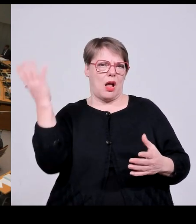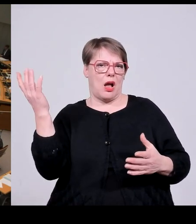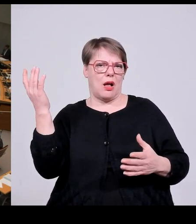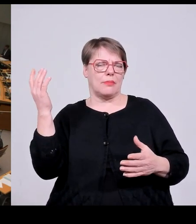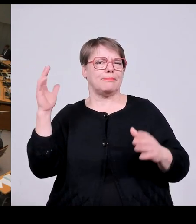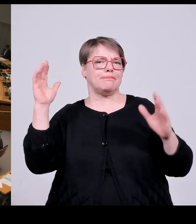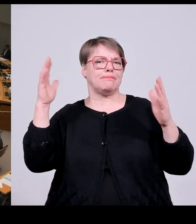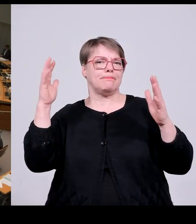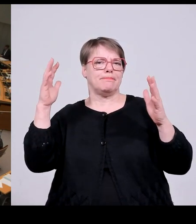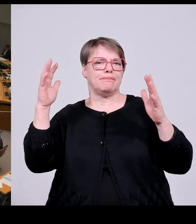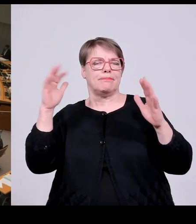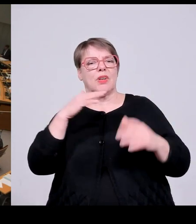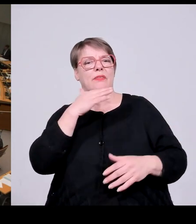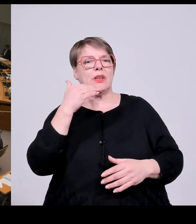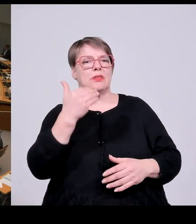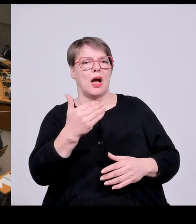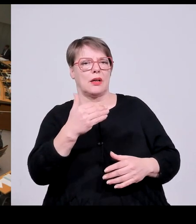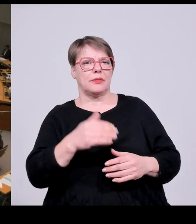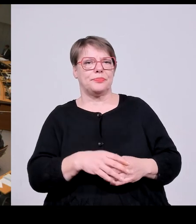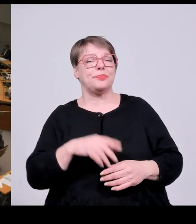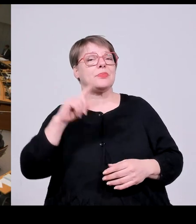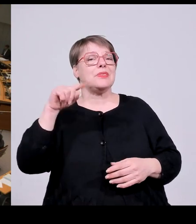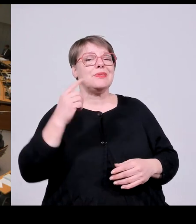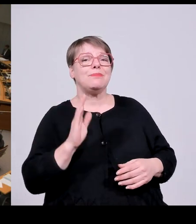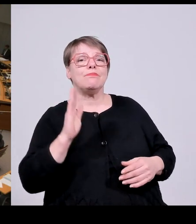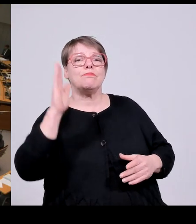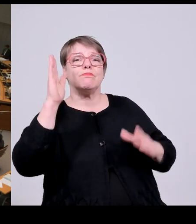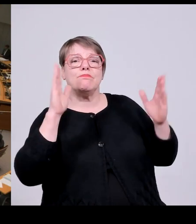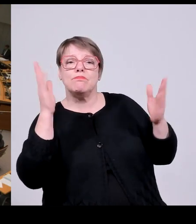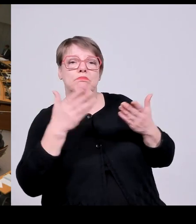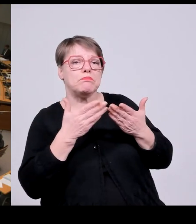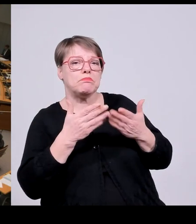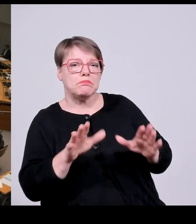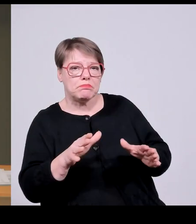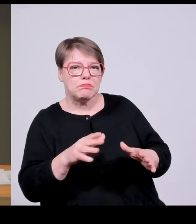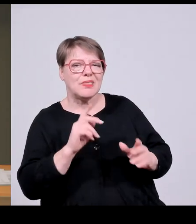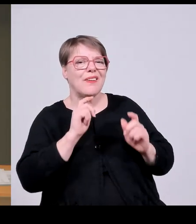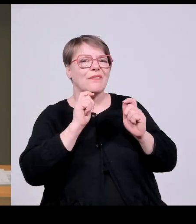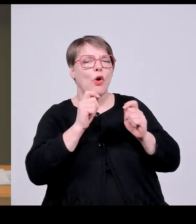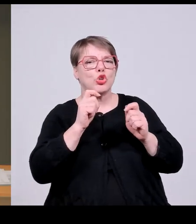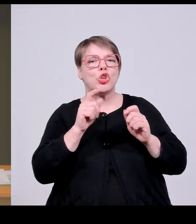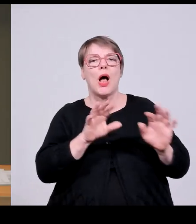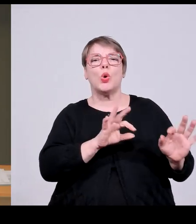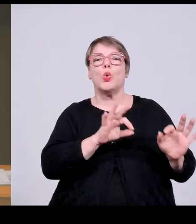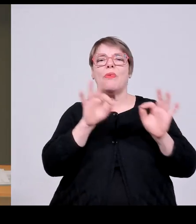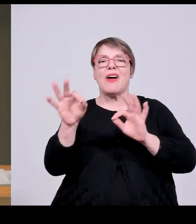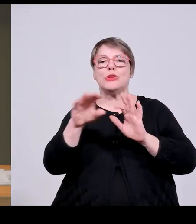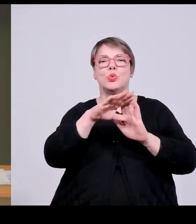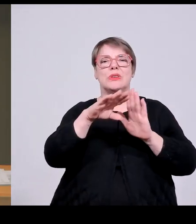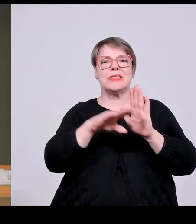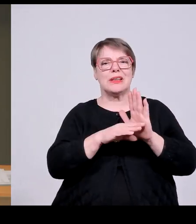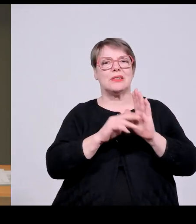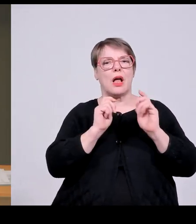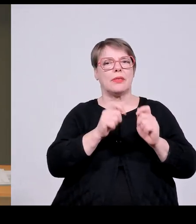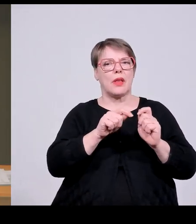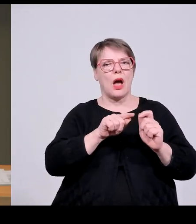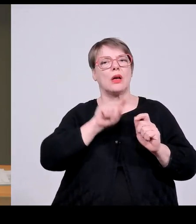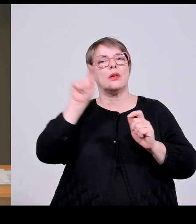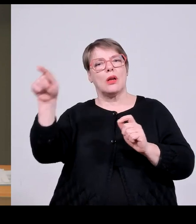Beschleunigungsgesetz, endlich mehr Tempo für den Wohnungsbau. In der Beratung beginnt die FDP-Fraktion. Und hier die Kollegin Meister. Bitte schön. (Rednerwechsel)